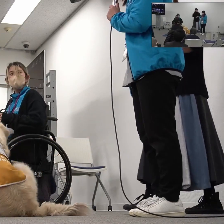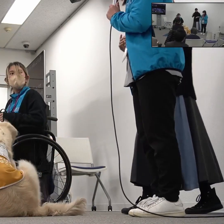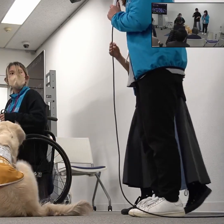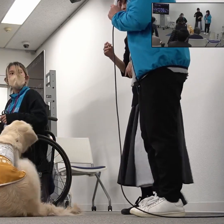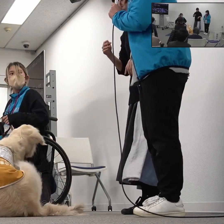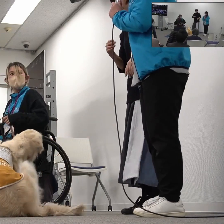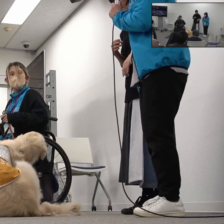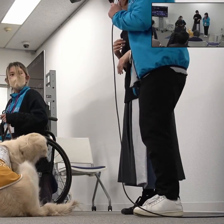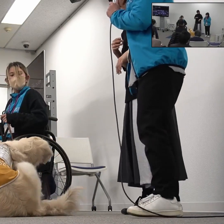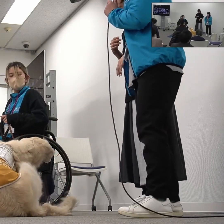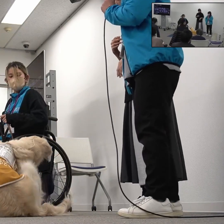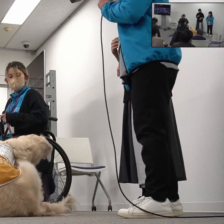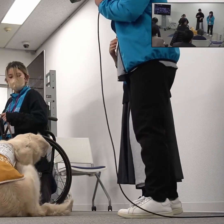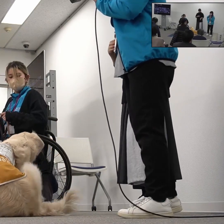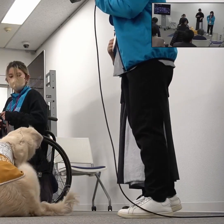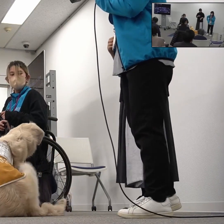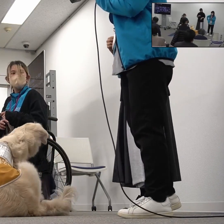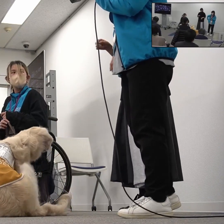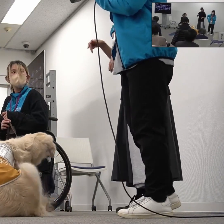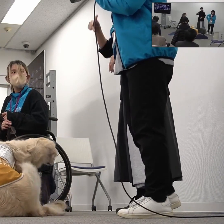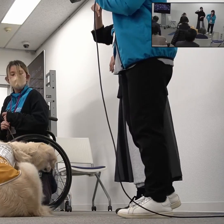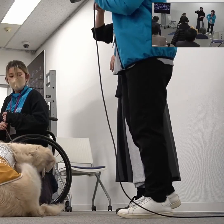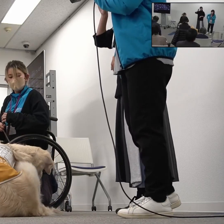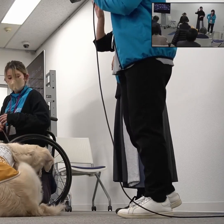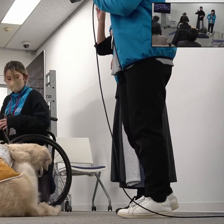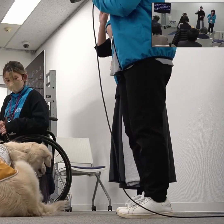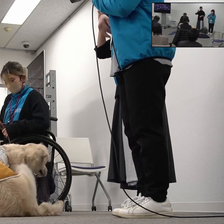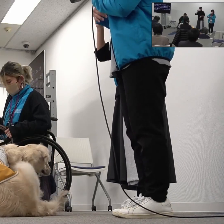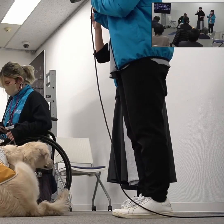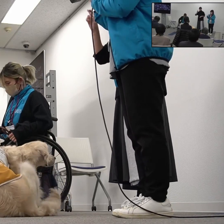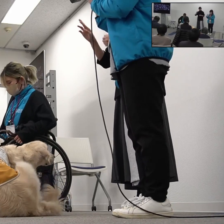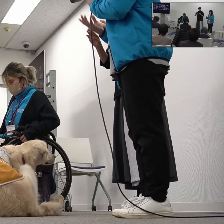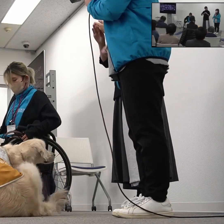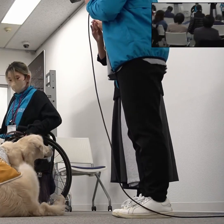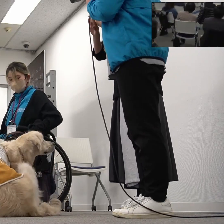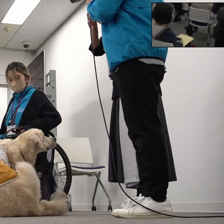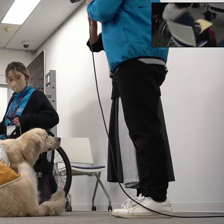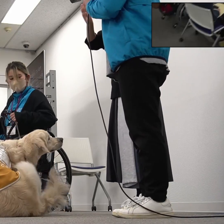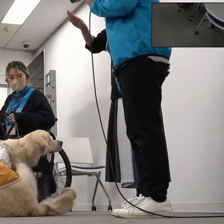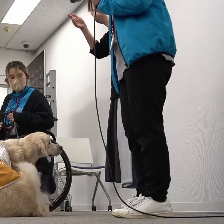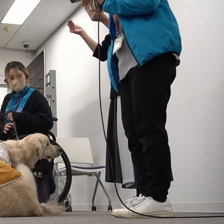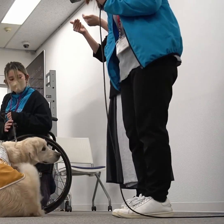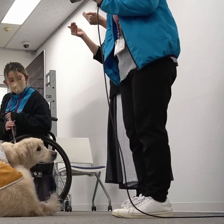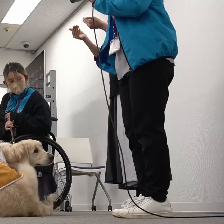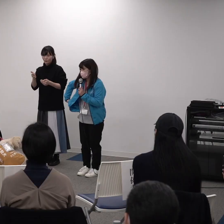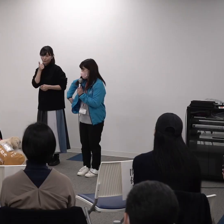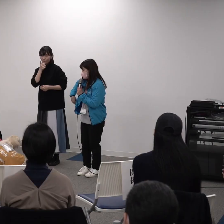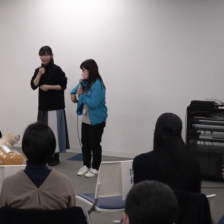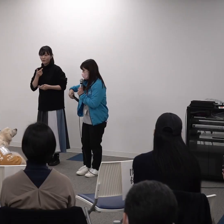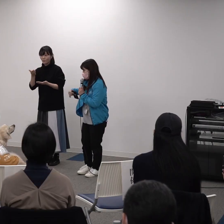ではステラには落とし物を拾う以外の介助犬のお仕事を紹介してもらおうと思うんですけれども